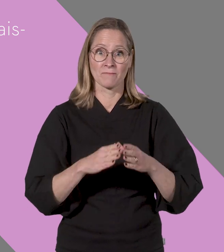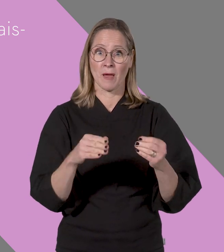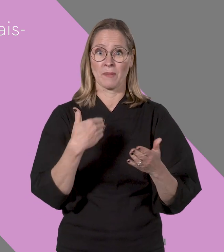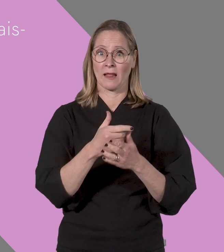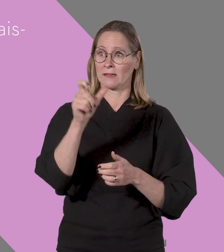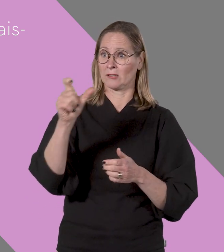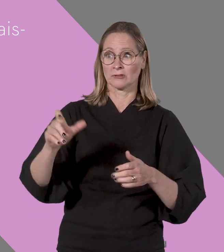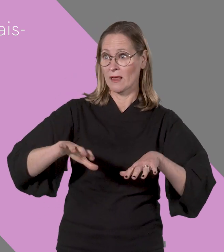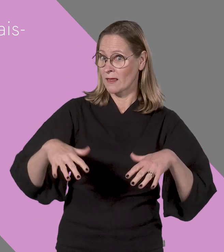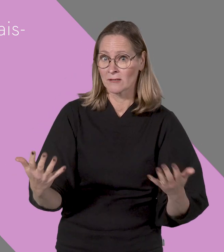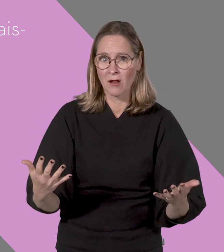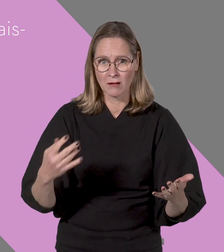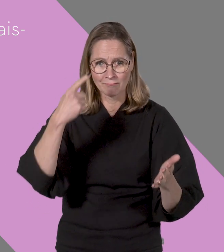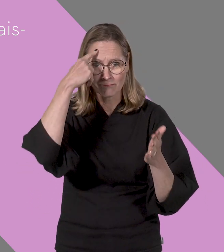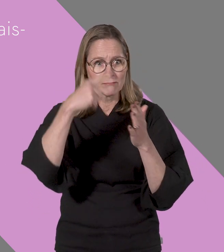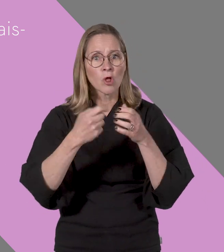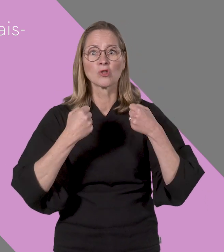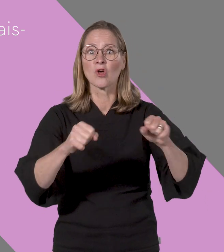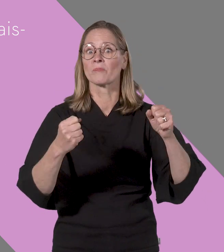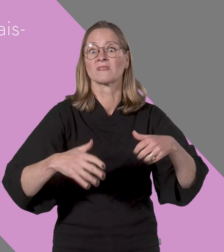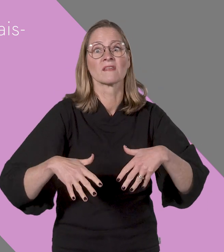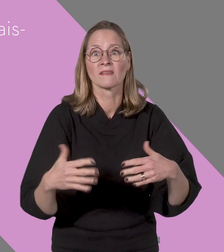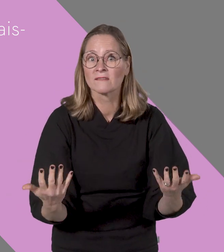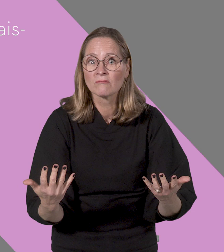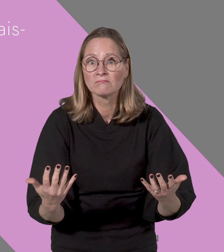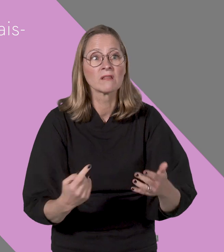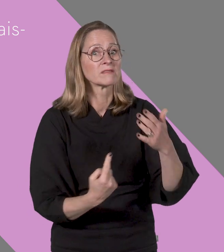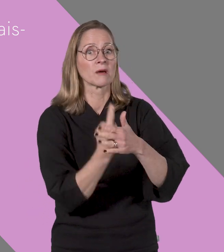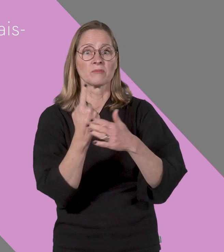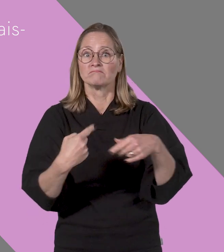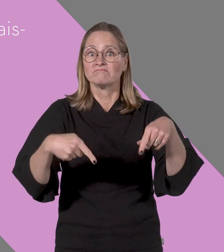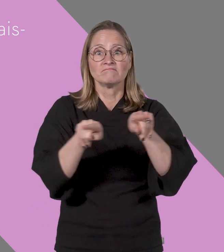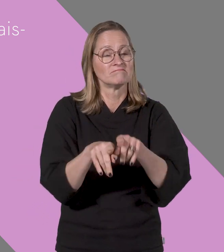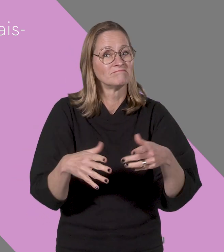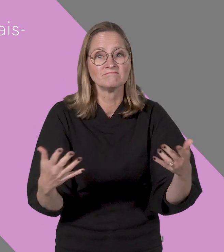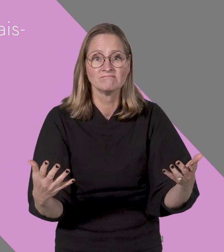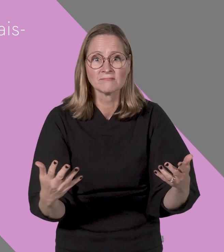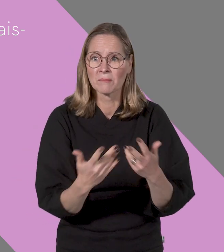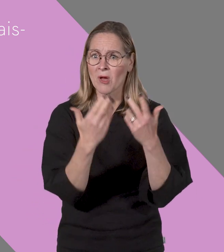Ilman vapaaehtoisia ei ole toimintaa, tapahtumat eivät toteudu -